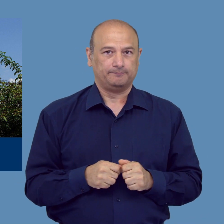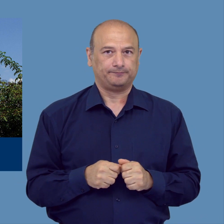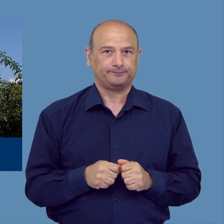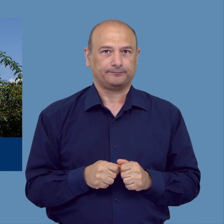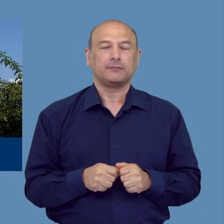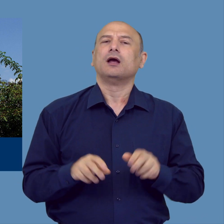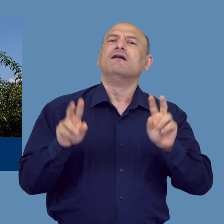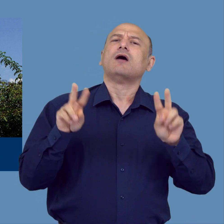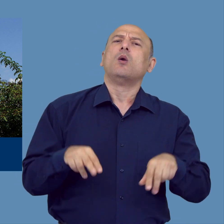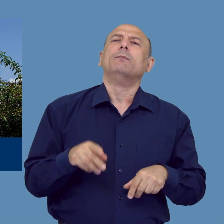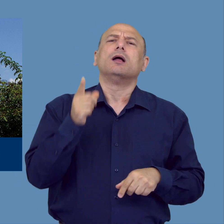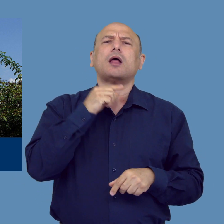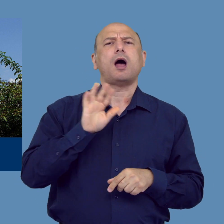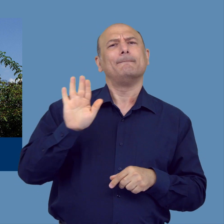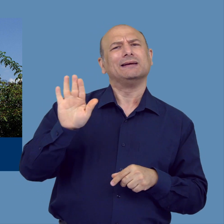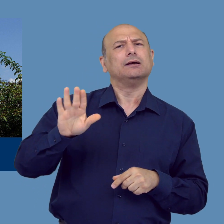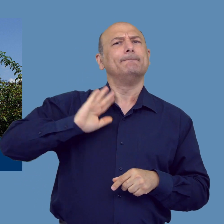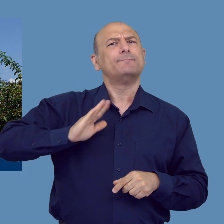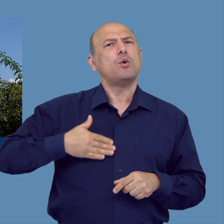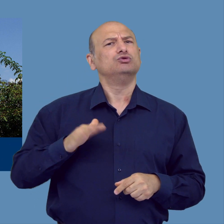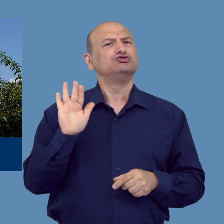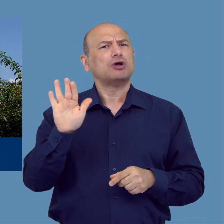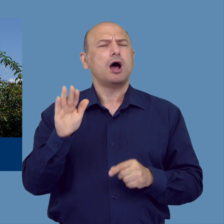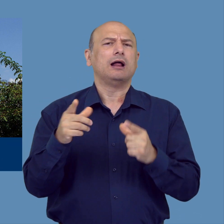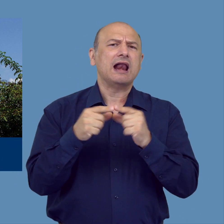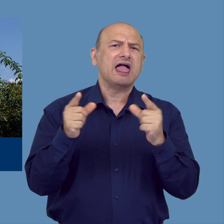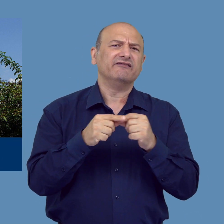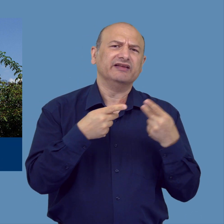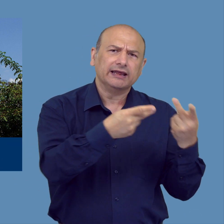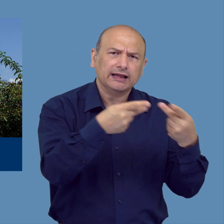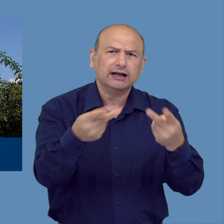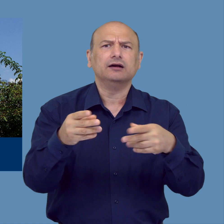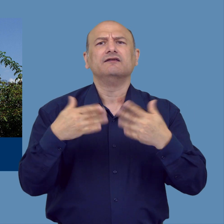A küldemények kézbesítése változatlan marad, ezt a feladatot továbbra is a Magyar Posta látja el,